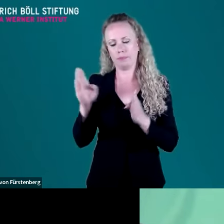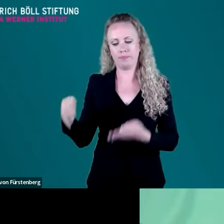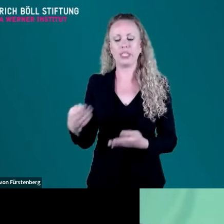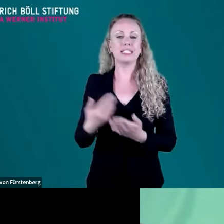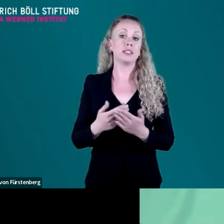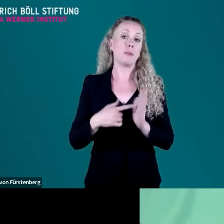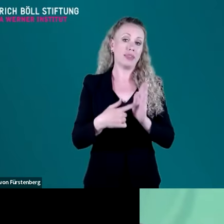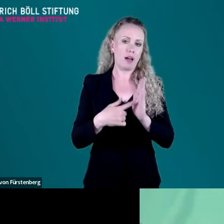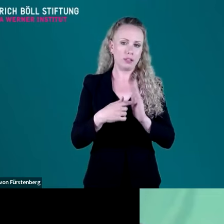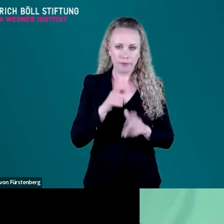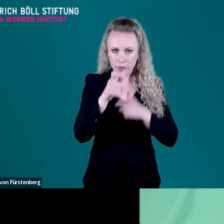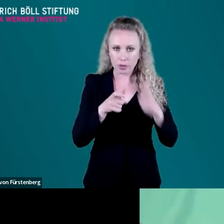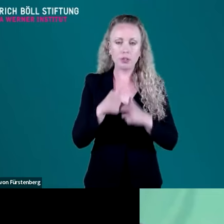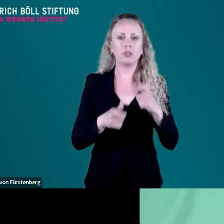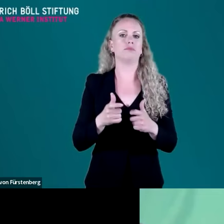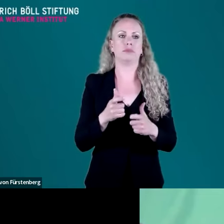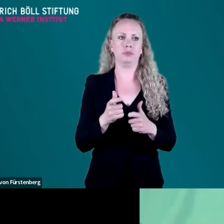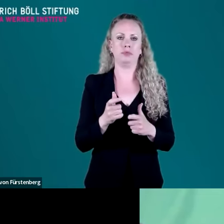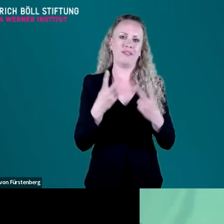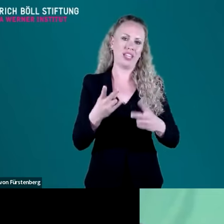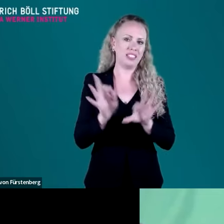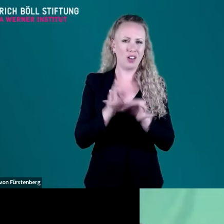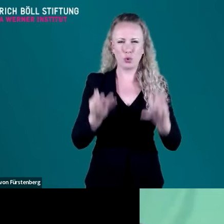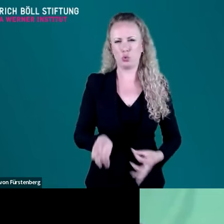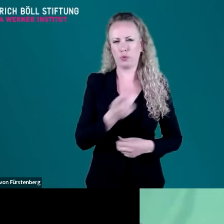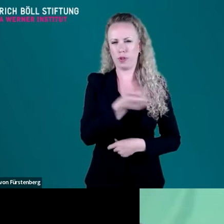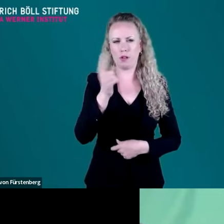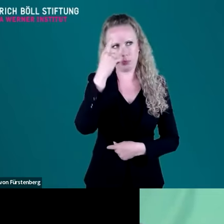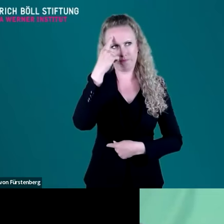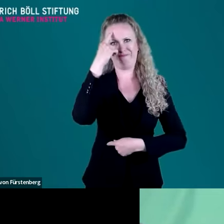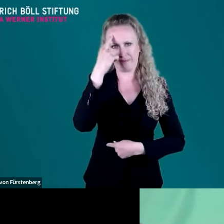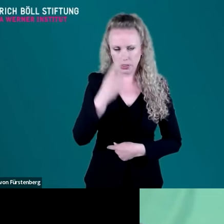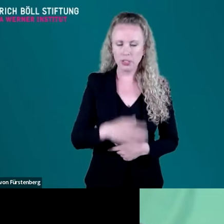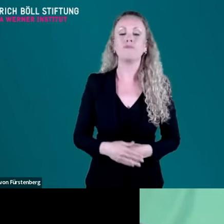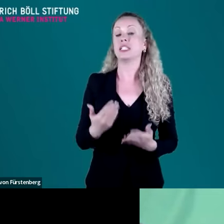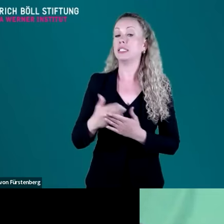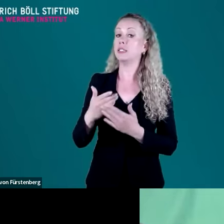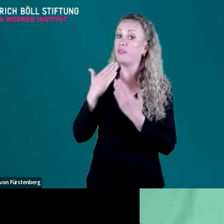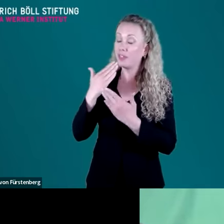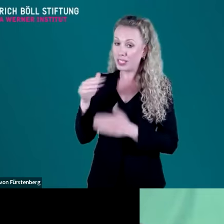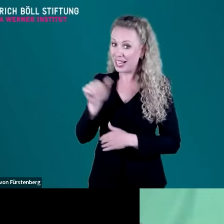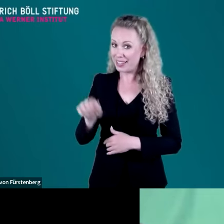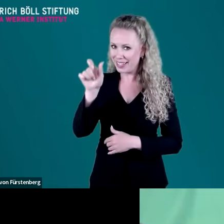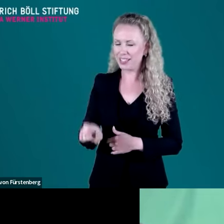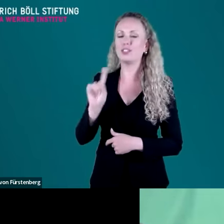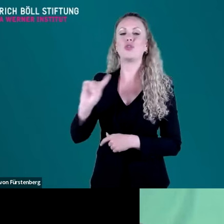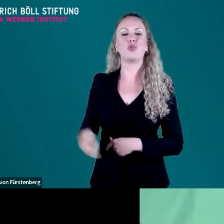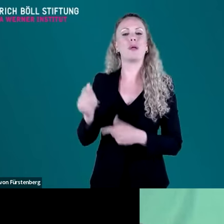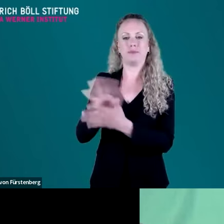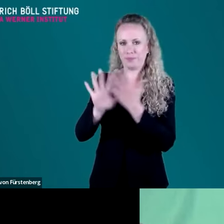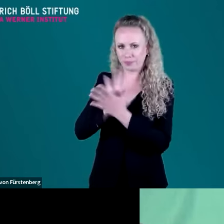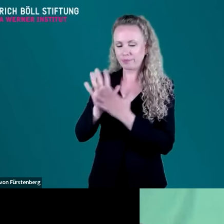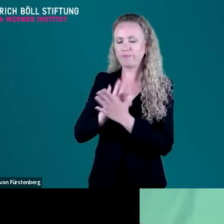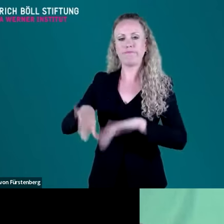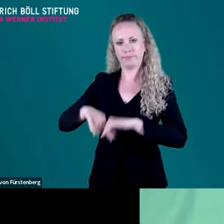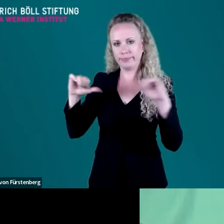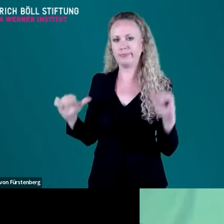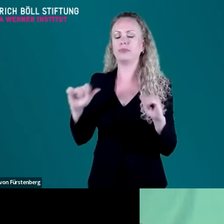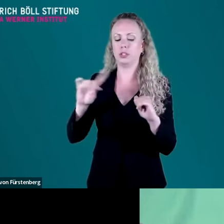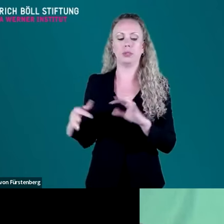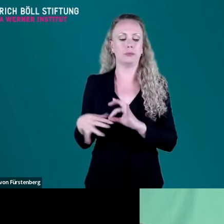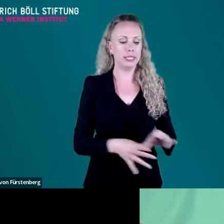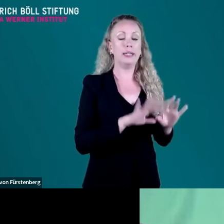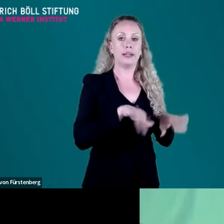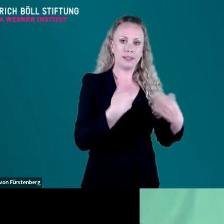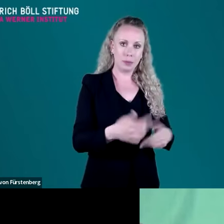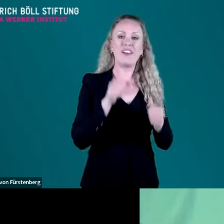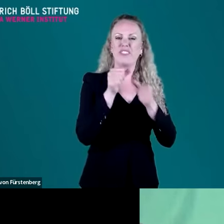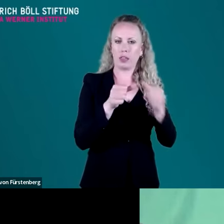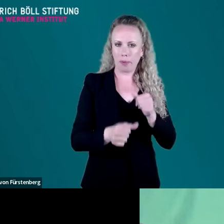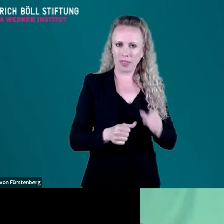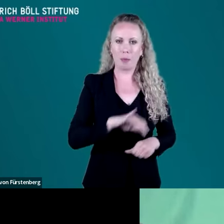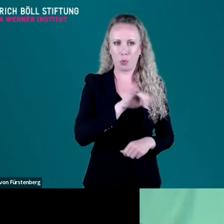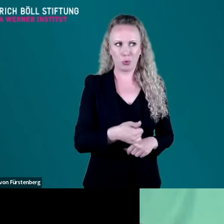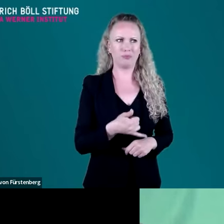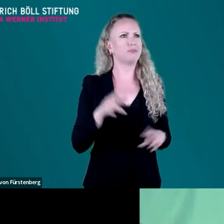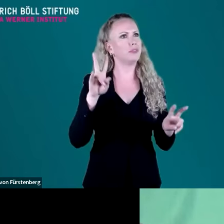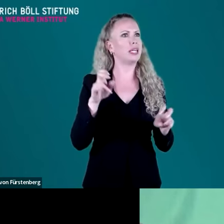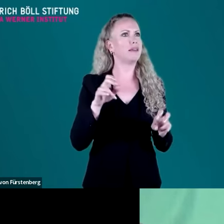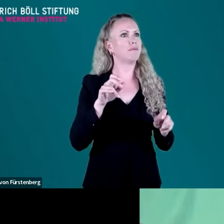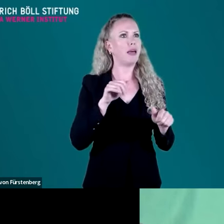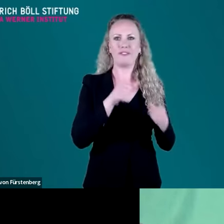Vielen Dank, Andreas, dass du uns da nochmal einen Einblick gegeben hast auch, wie die zusammenhängen. Es gibt das Wikipedia-Projekt oder ein Wiki-Diskursatlas.